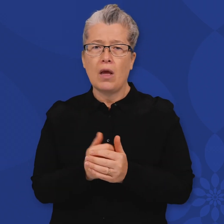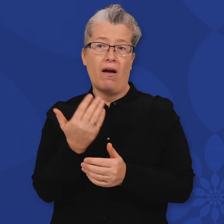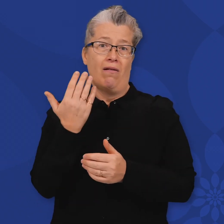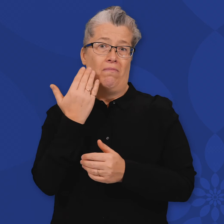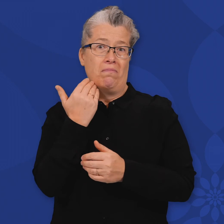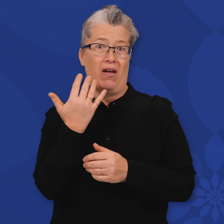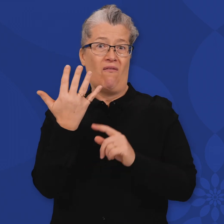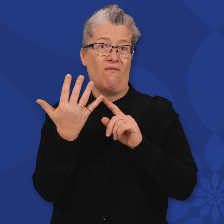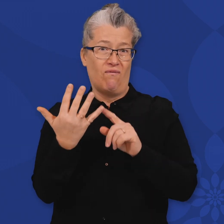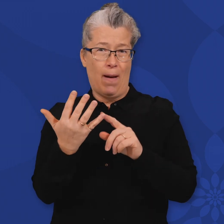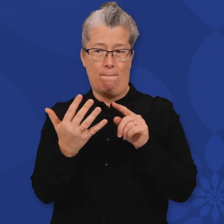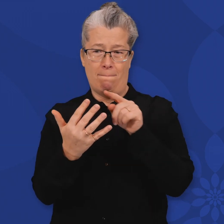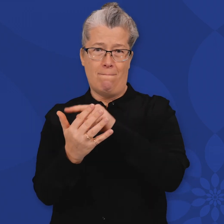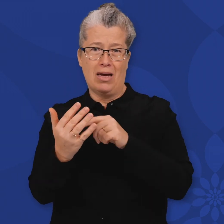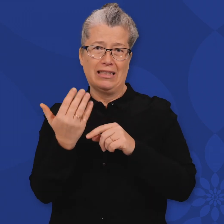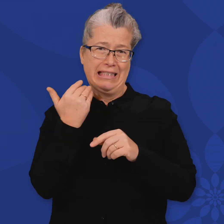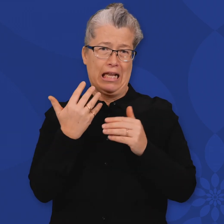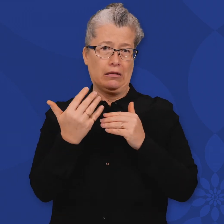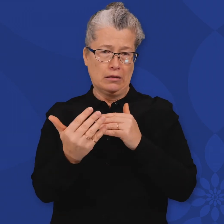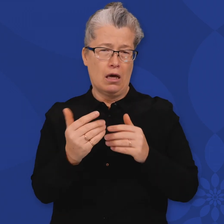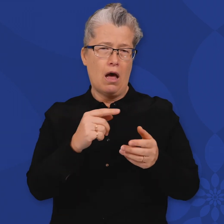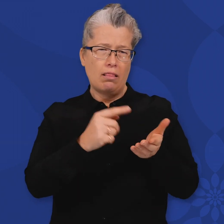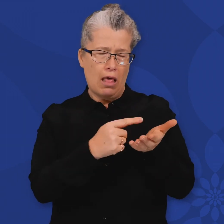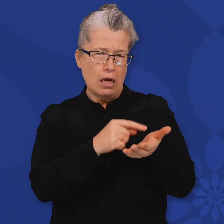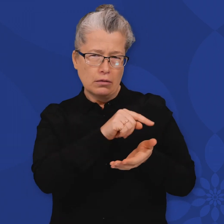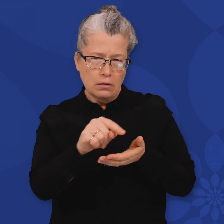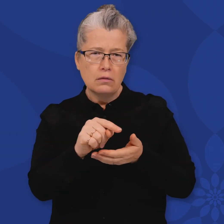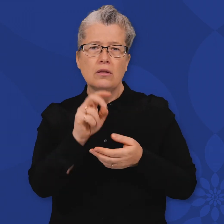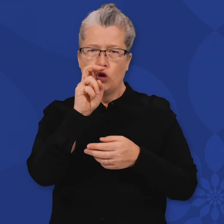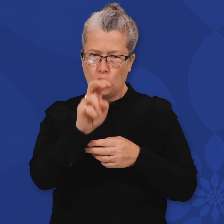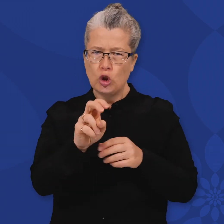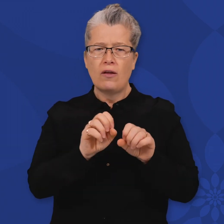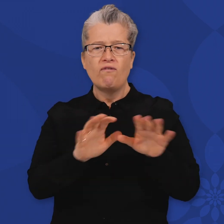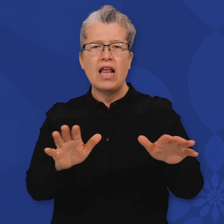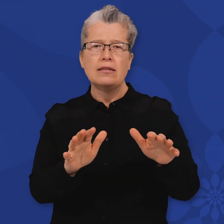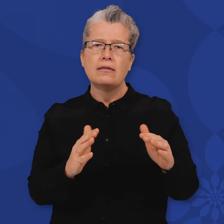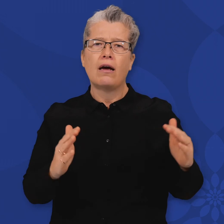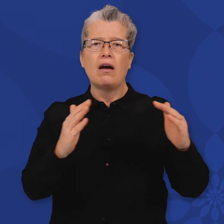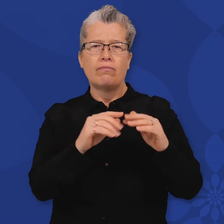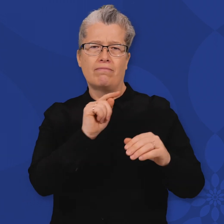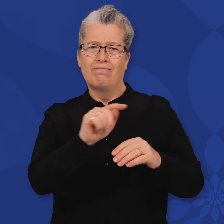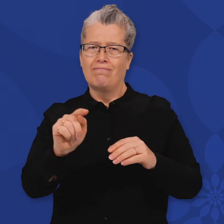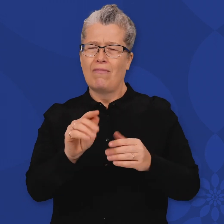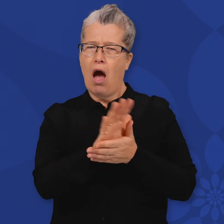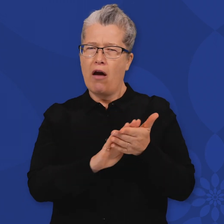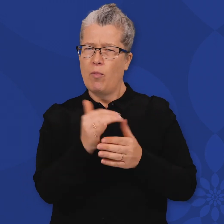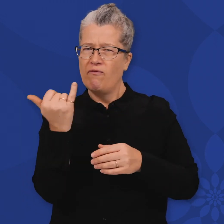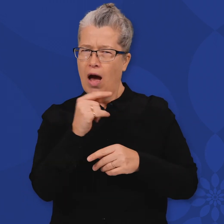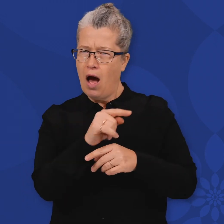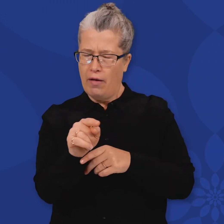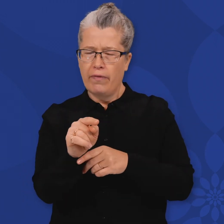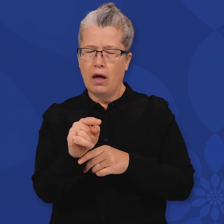Vid de fem senaste provanalyserna konstaterades att mängden RNA av coronavirus hade minskat -